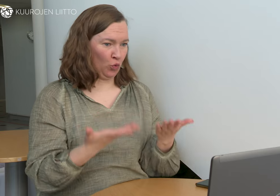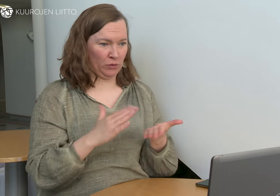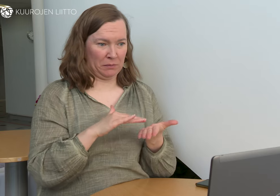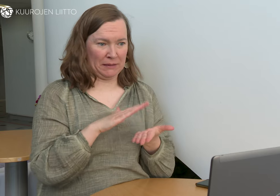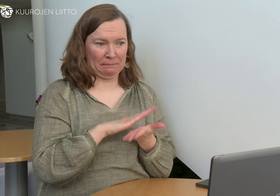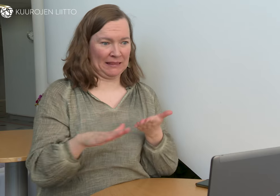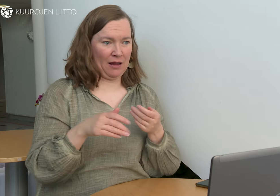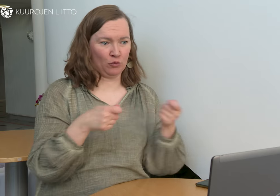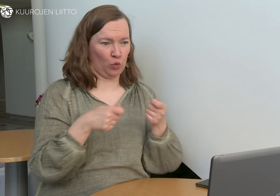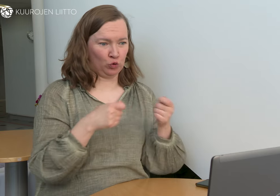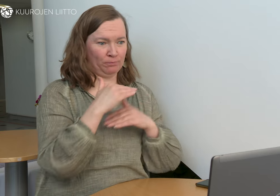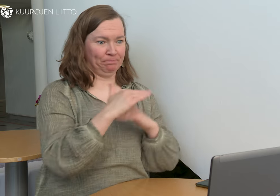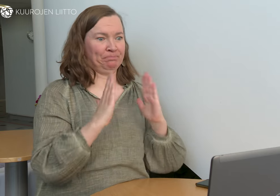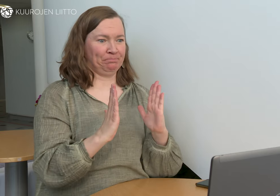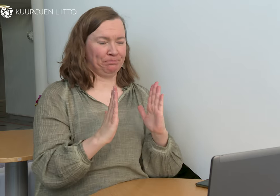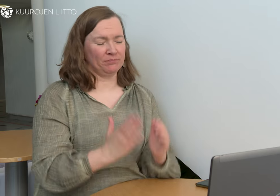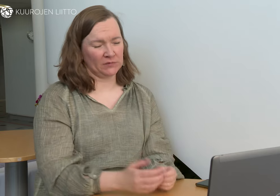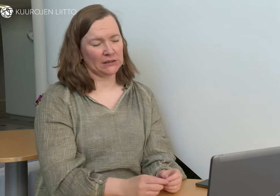sillä tällä hetkellä joustovaraa ei ole lainkaan.